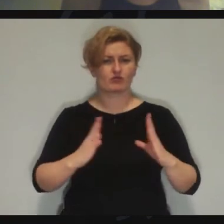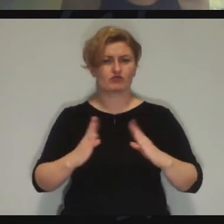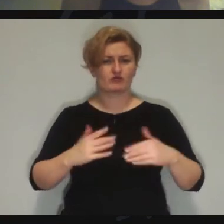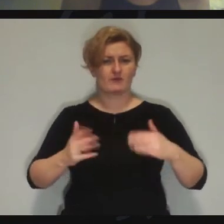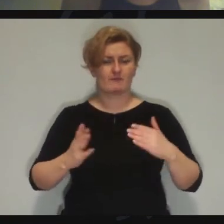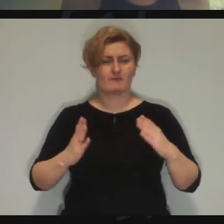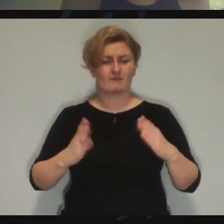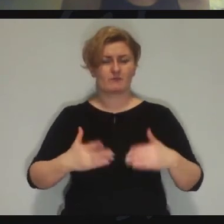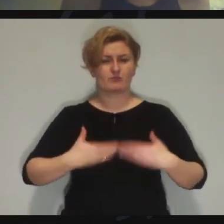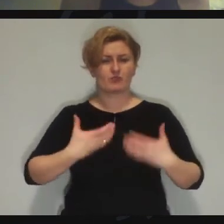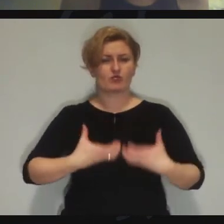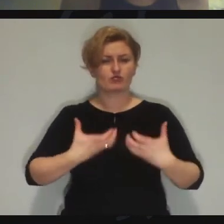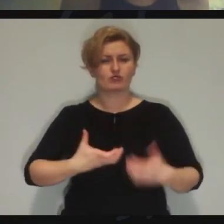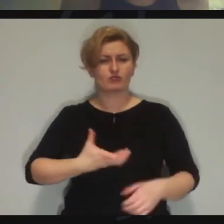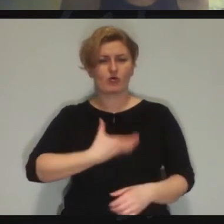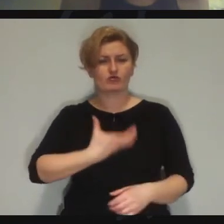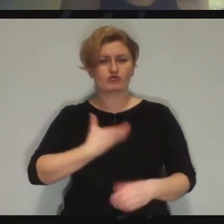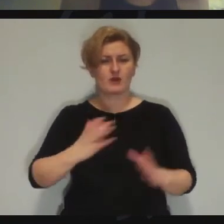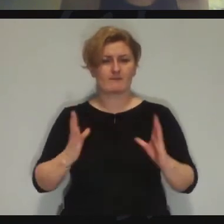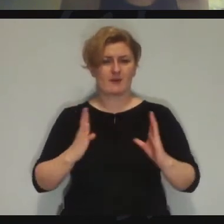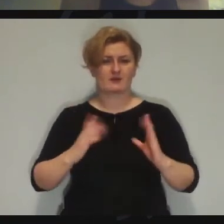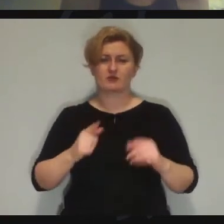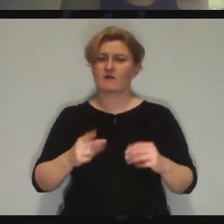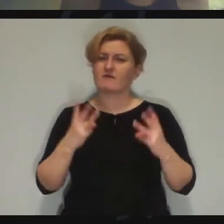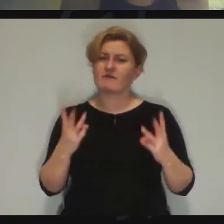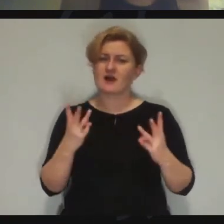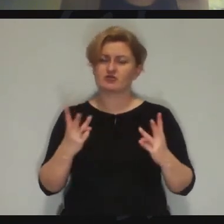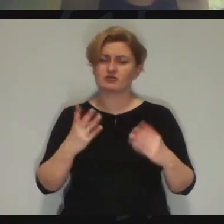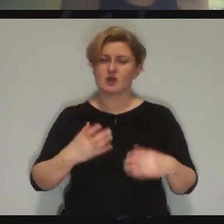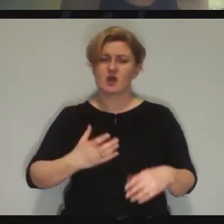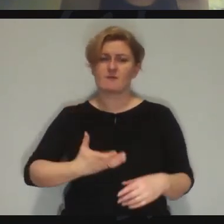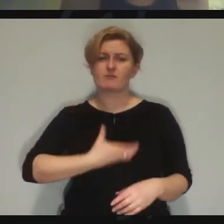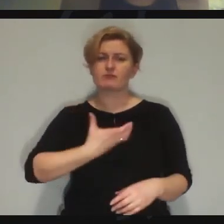Cały czas o tym mówię, bo to jest mega istotne i ważne.